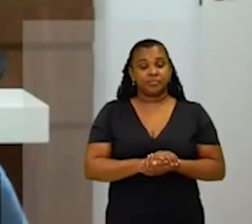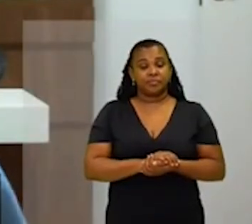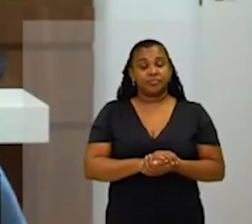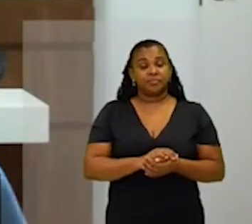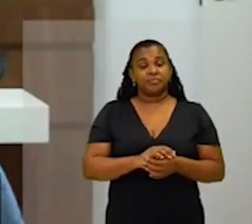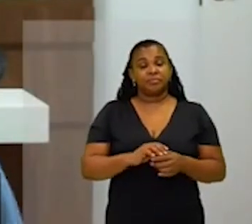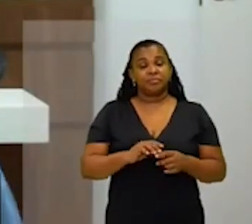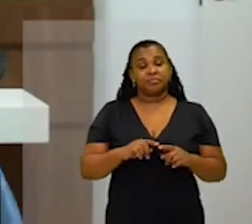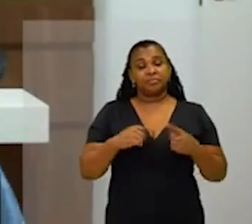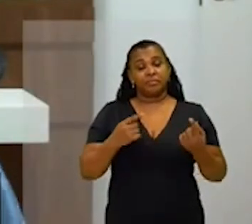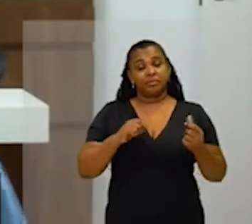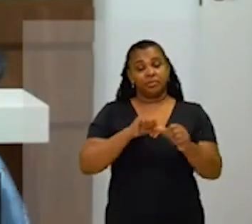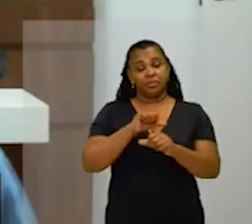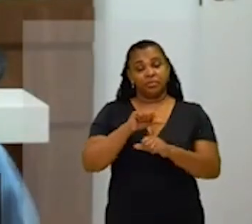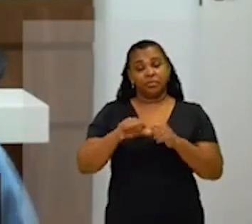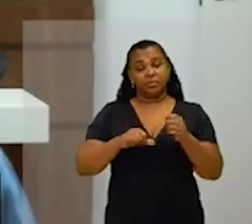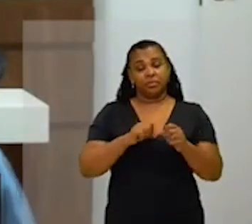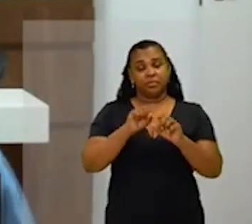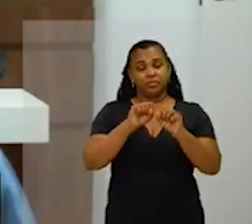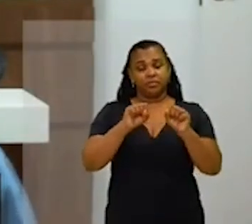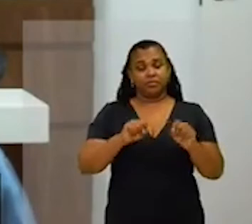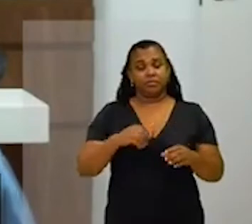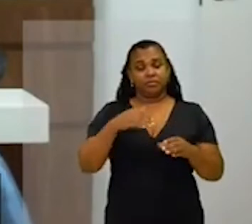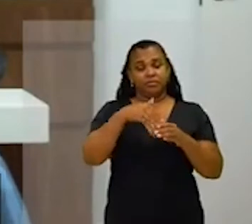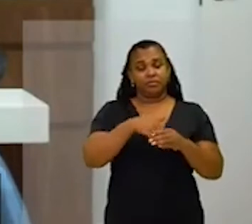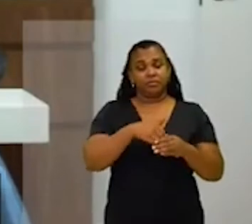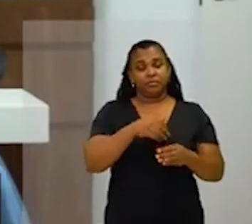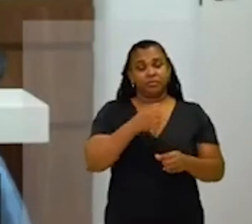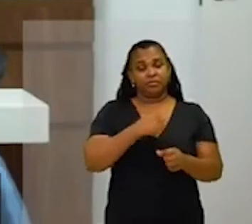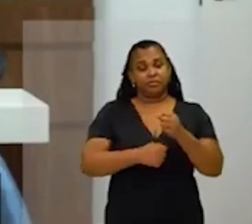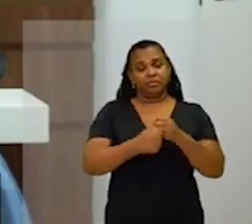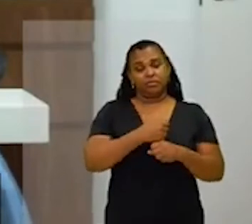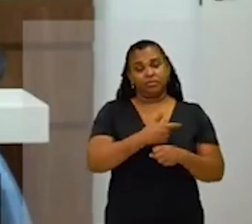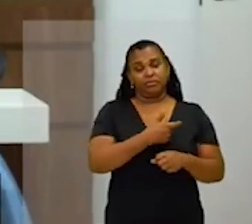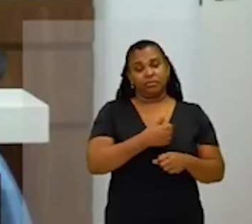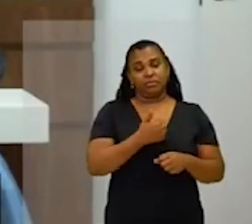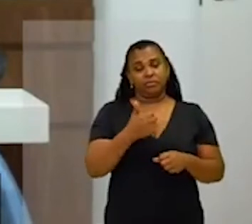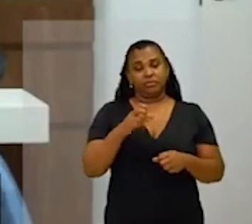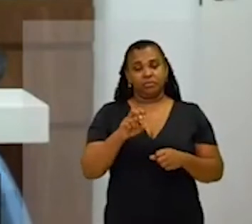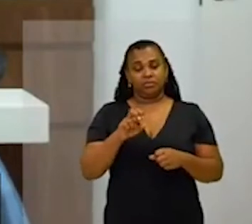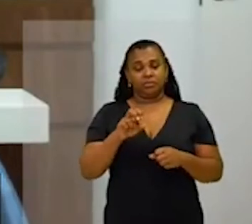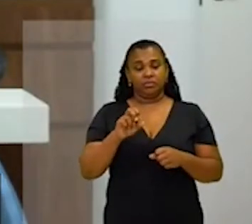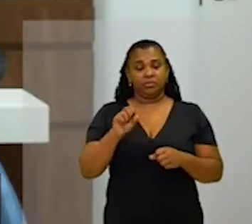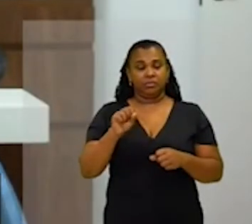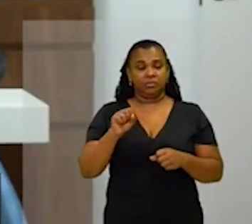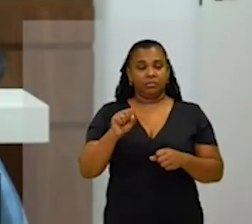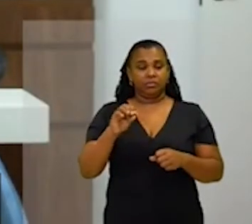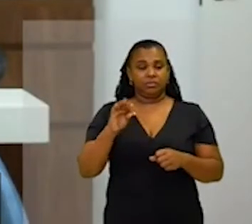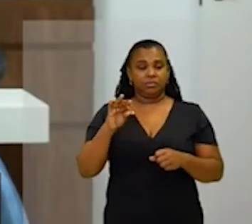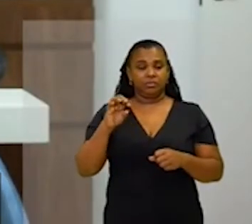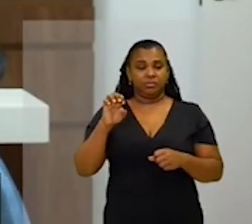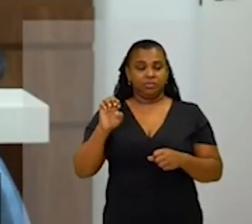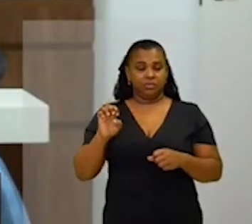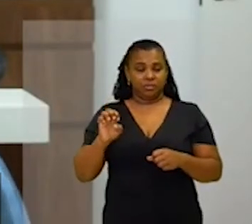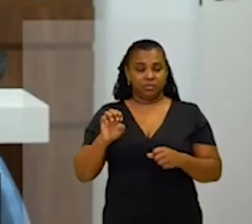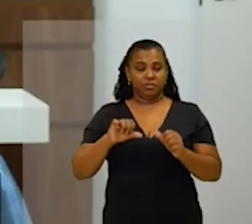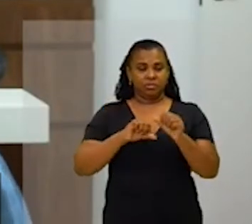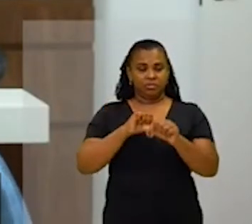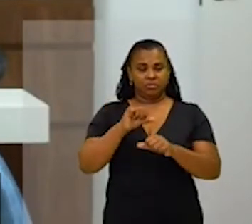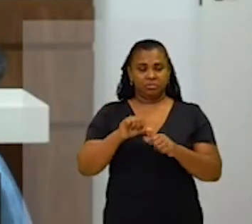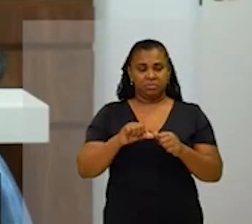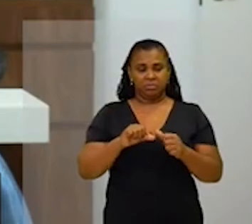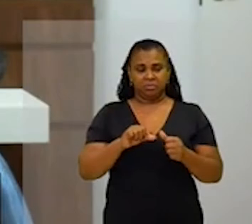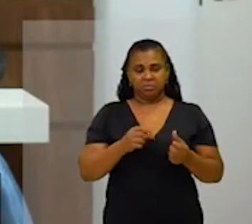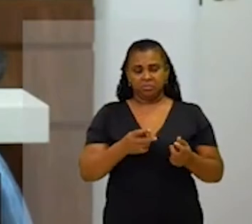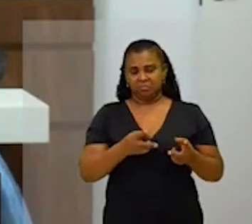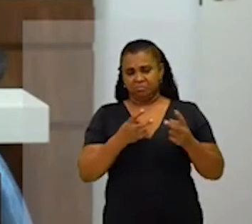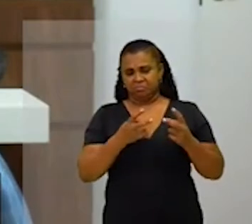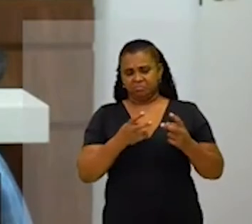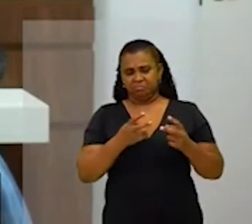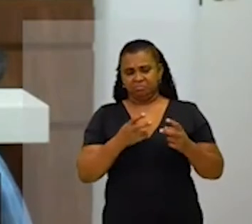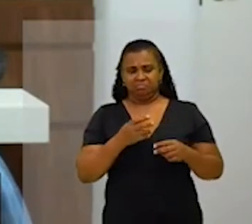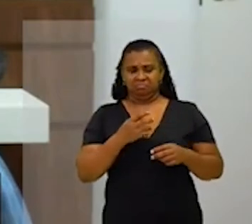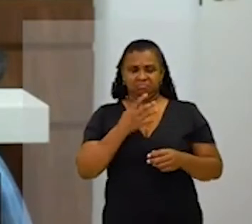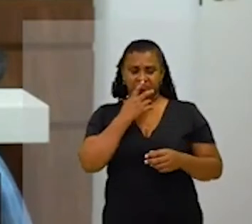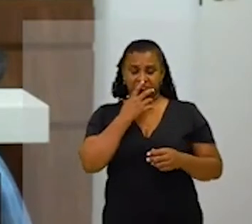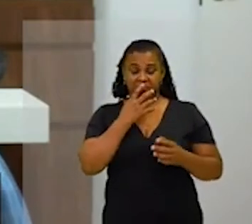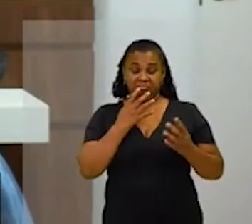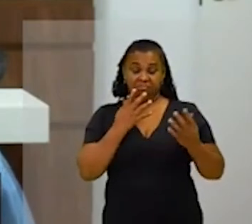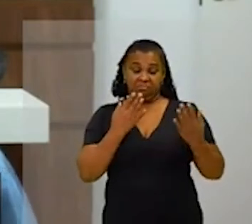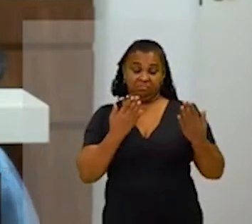litoral o fim Supremo uma mudança que eu recebi com reserva mas fica produzindo o efeito o pai